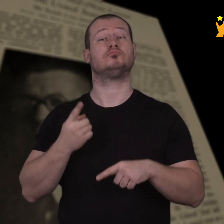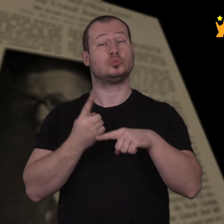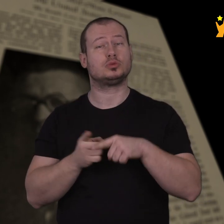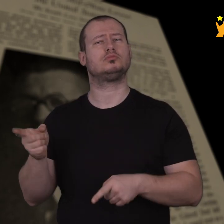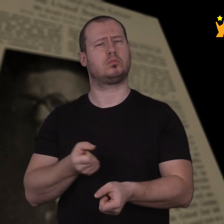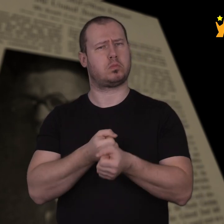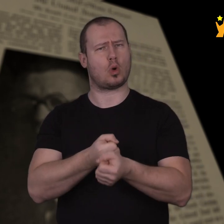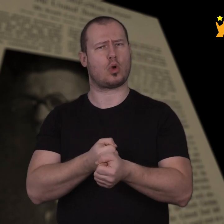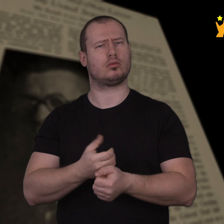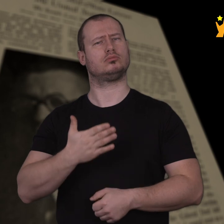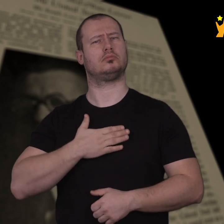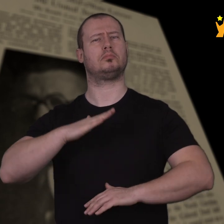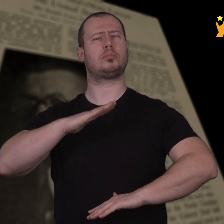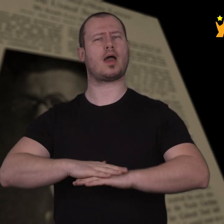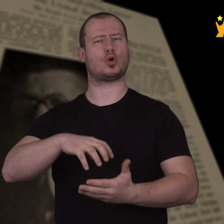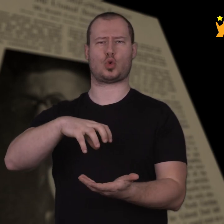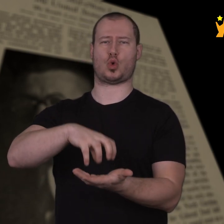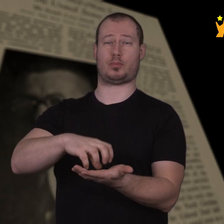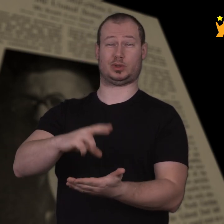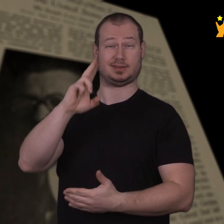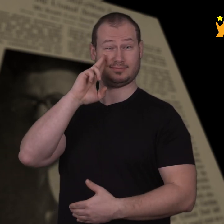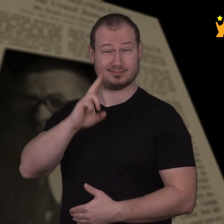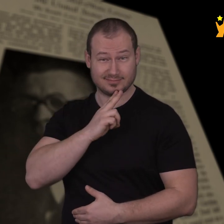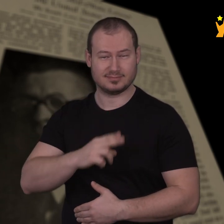Bojoval za práva komunity nepočujúcich.